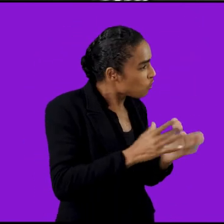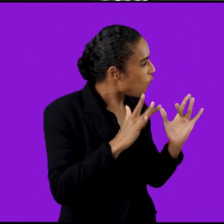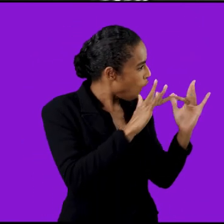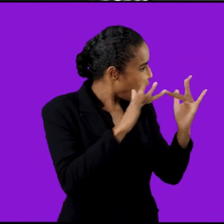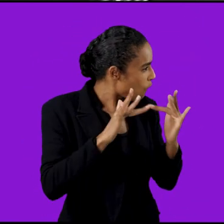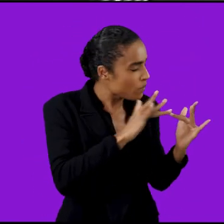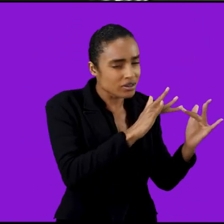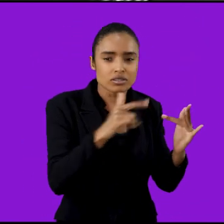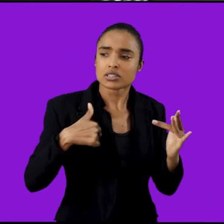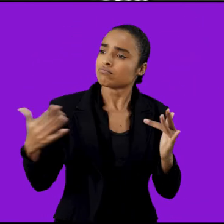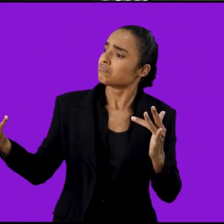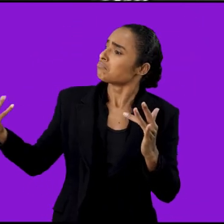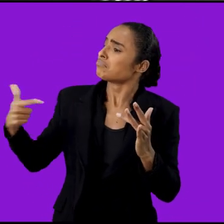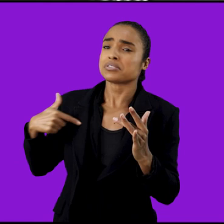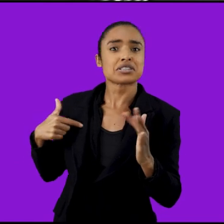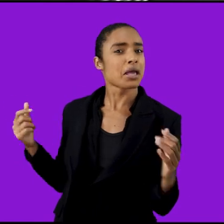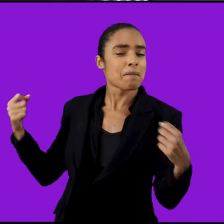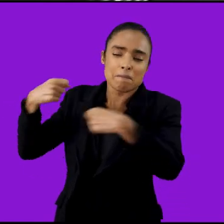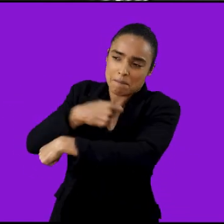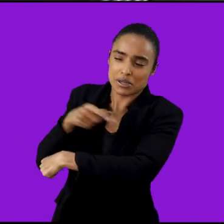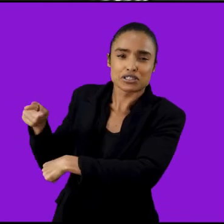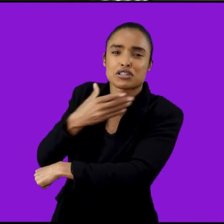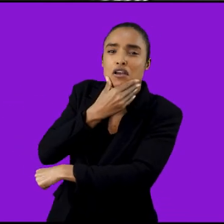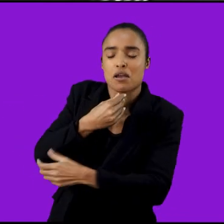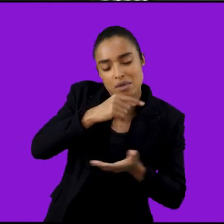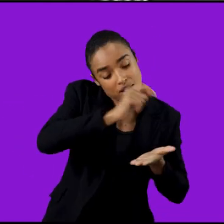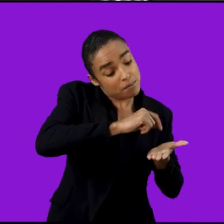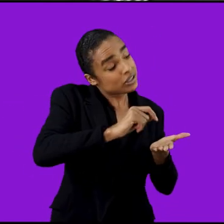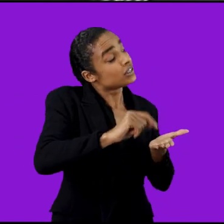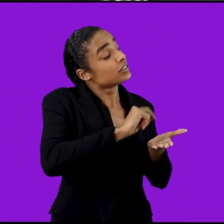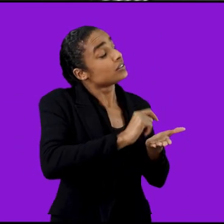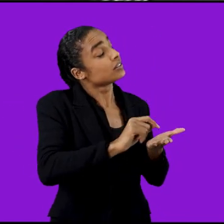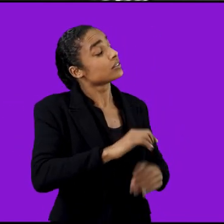Eu me senti muito, muito abraçado. E ele fez um autógrafo pra mim, ainda. Onde ele